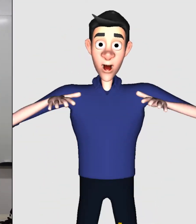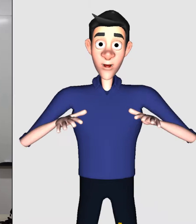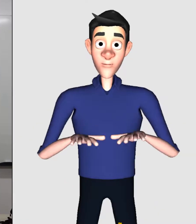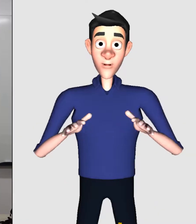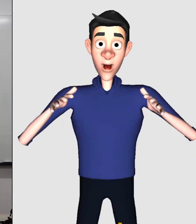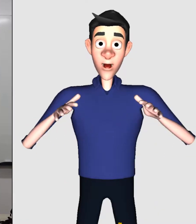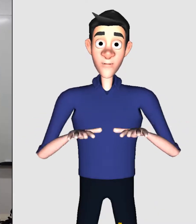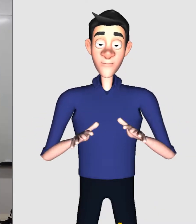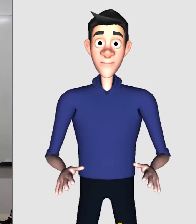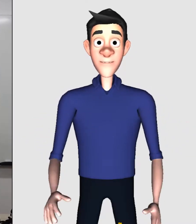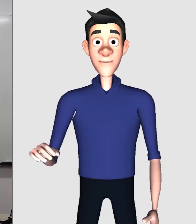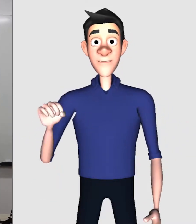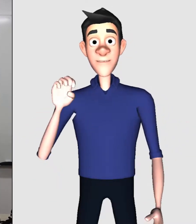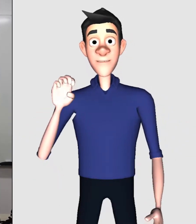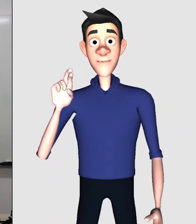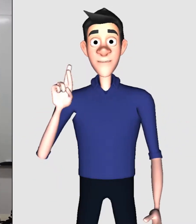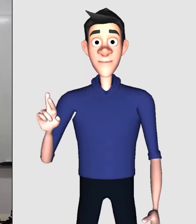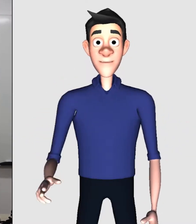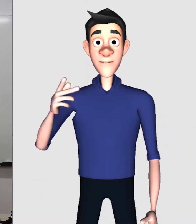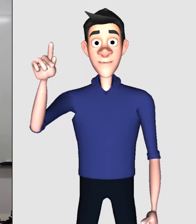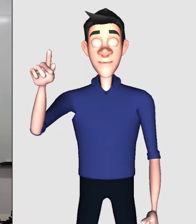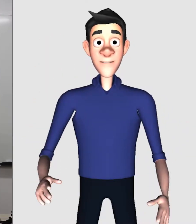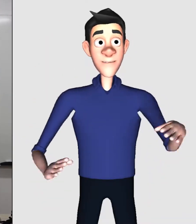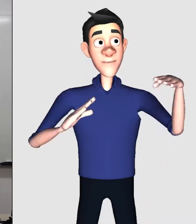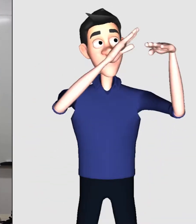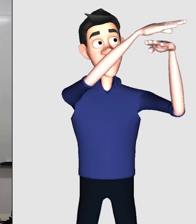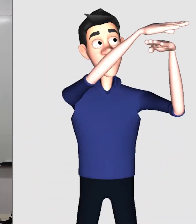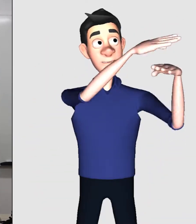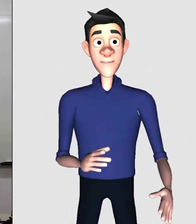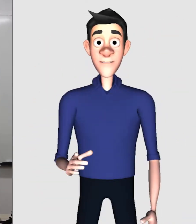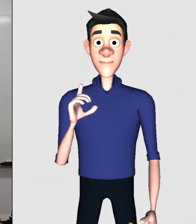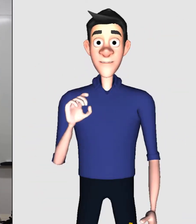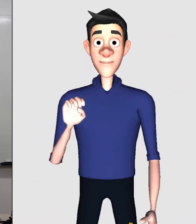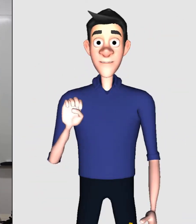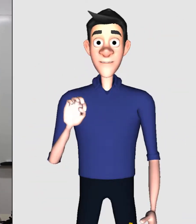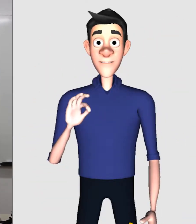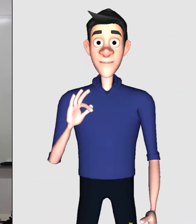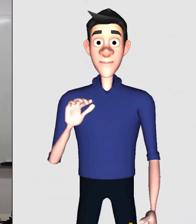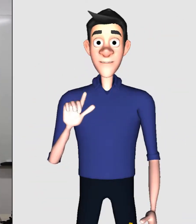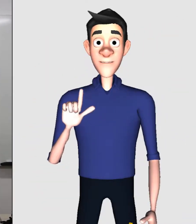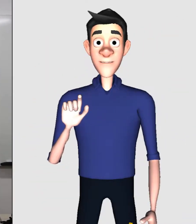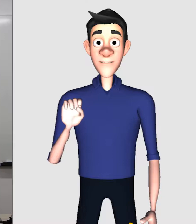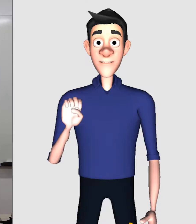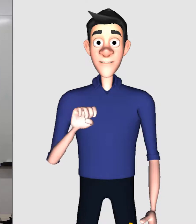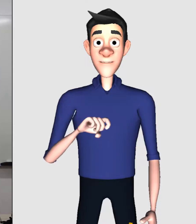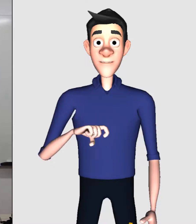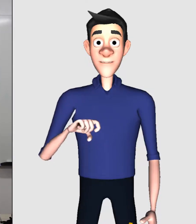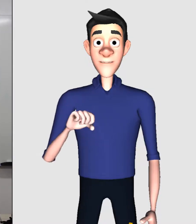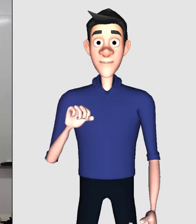Vai ter acontecido uma deflexão Que é o x zero, que é isto aqui